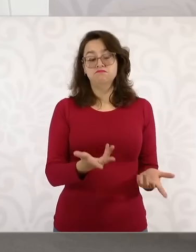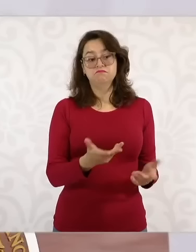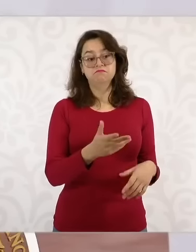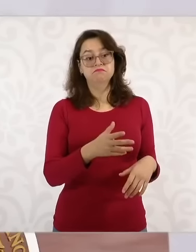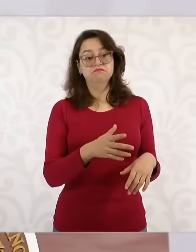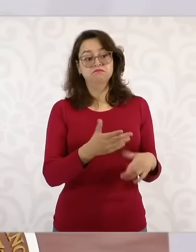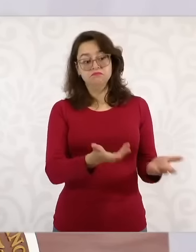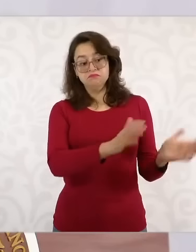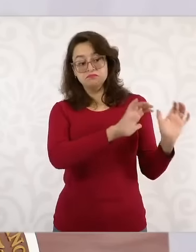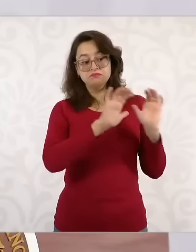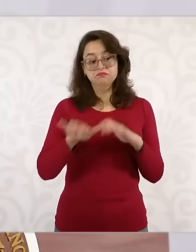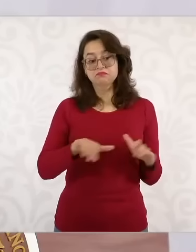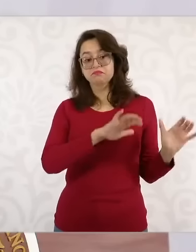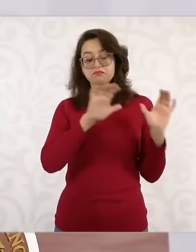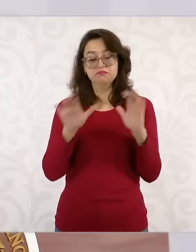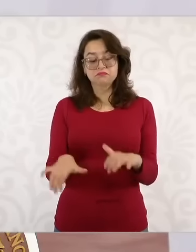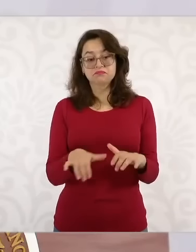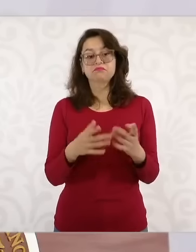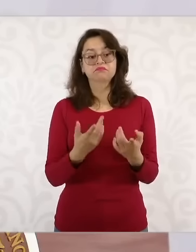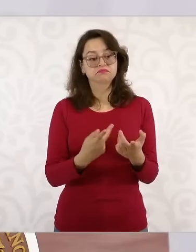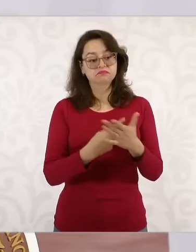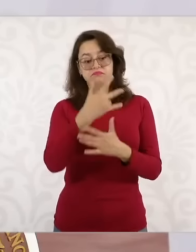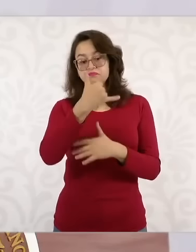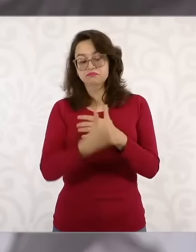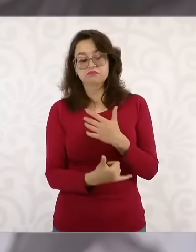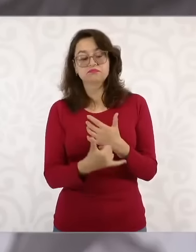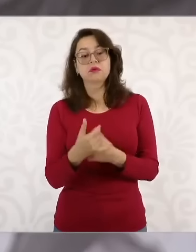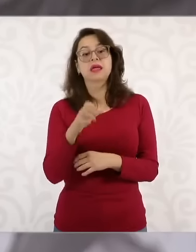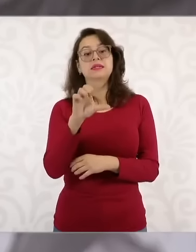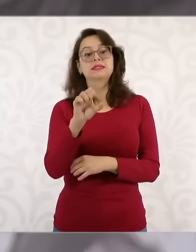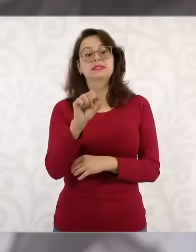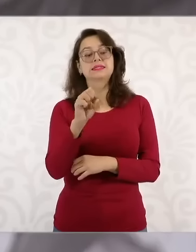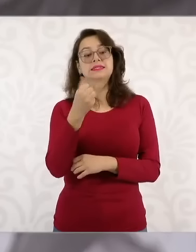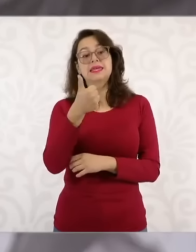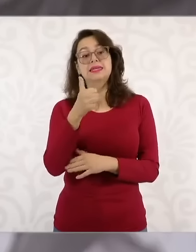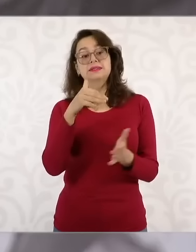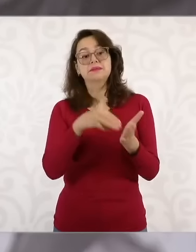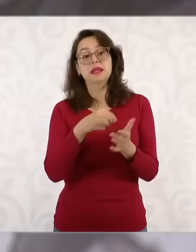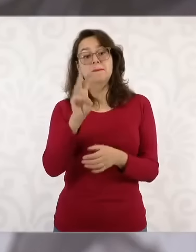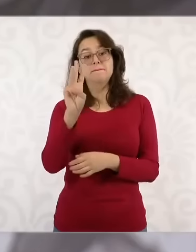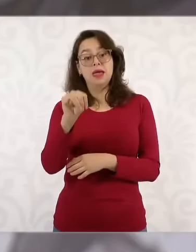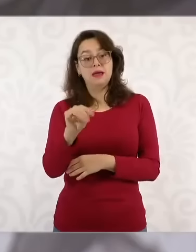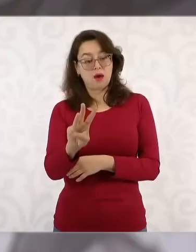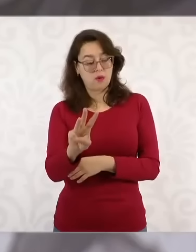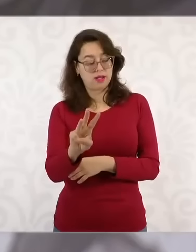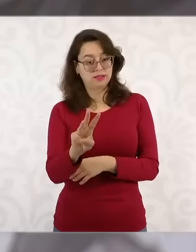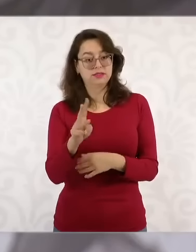una capacidad total para el desarrollo de nuevos proyectos de casi 6,000 MW con tecnología solar y